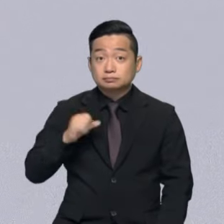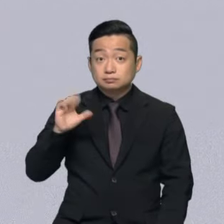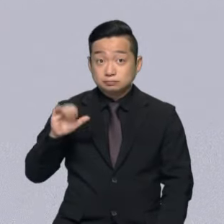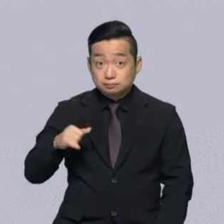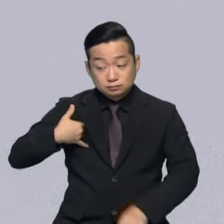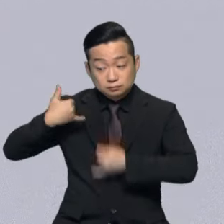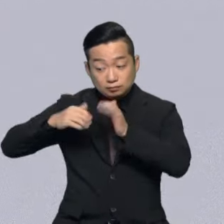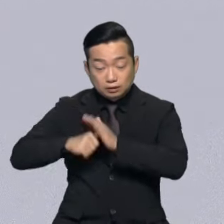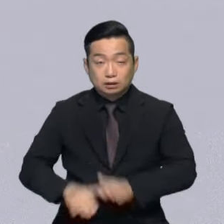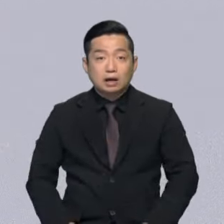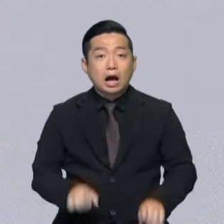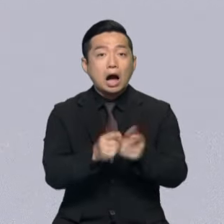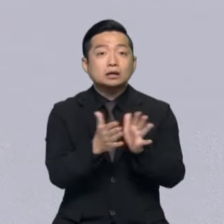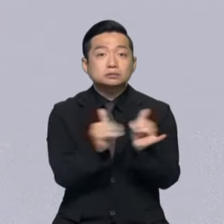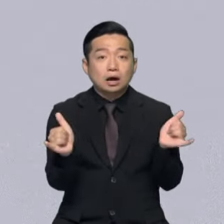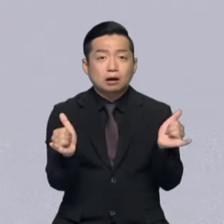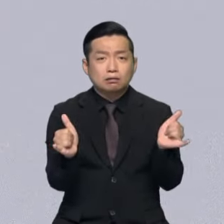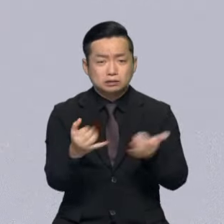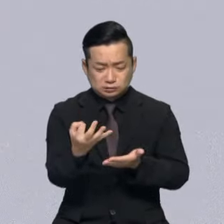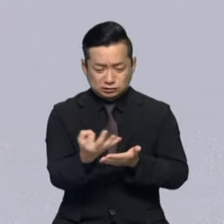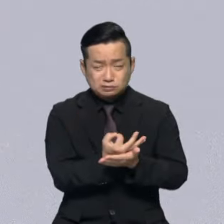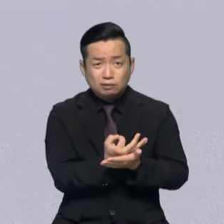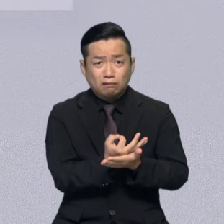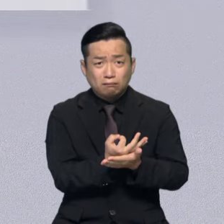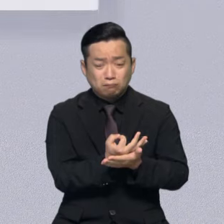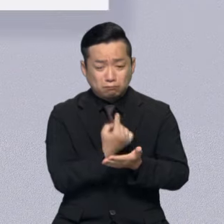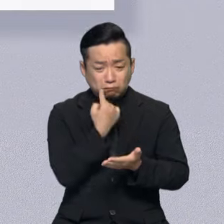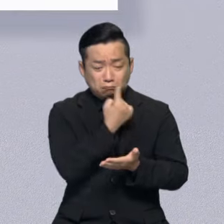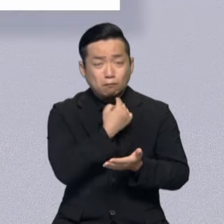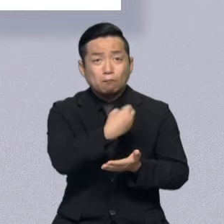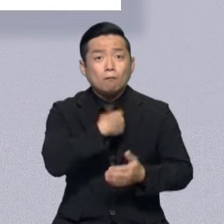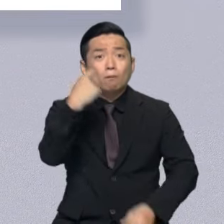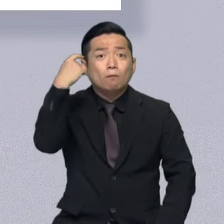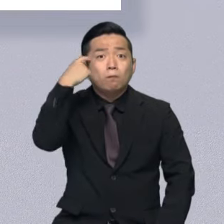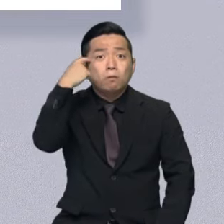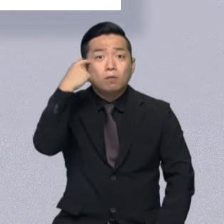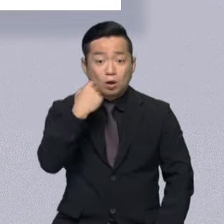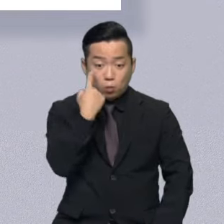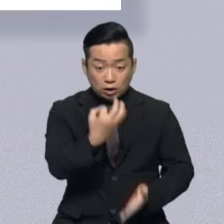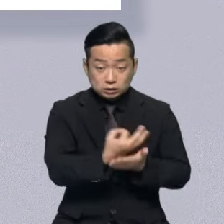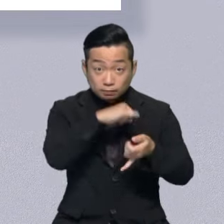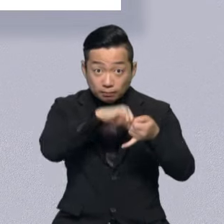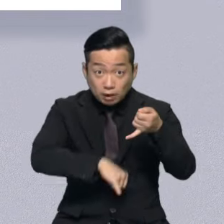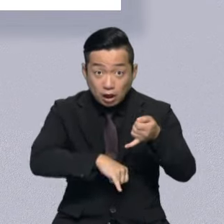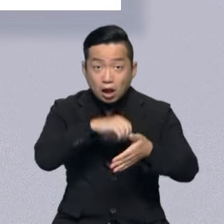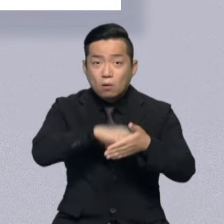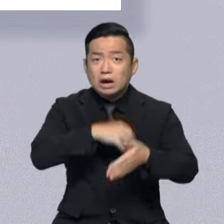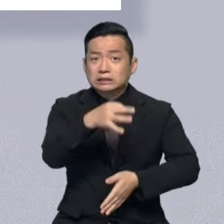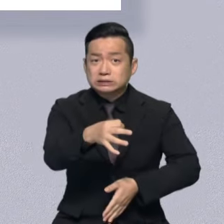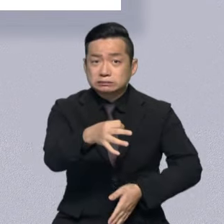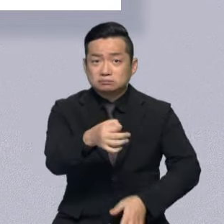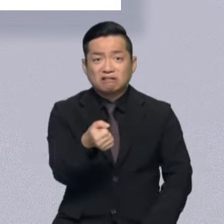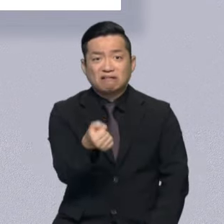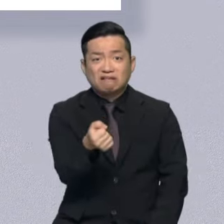동료들 급여를 운운한 압박으로 느껴졌다. 월급이 지연될 경우 퇴직금을 명분 삼으려던 건 아니냐고 반응했습니다.